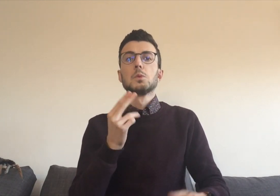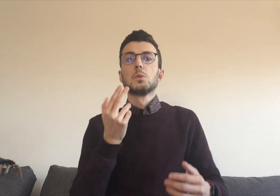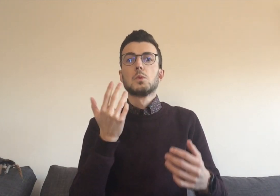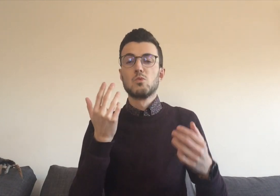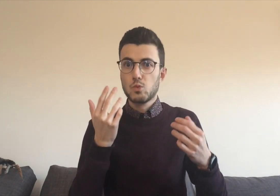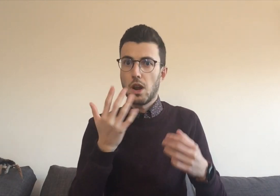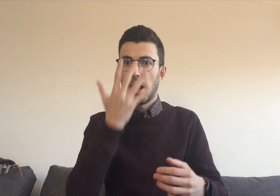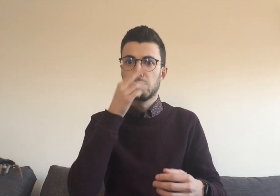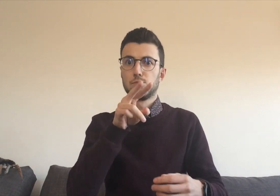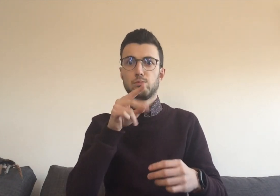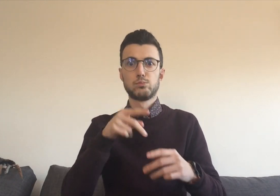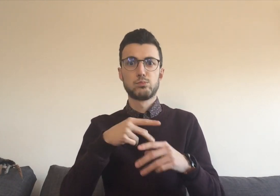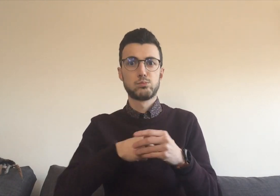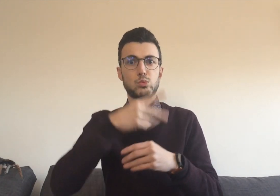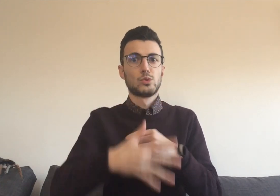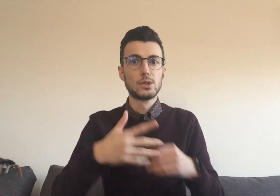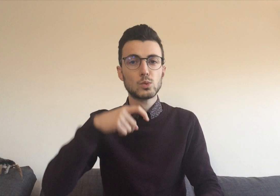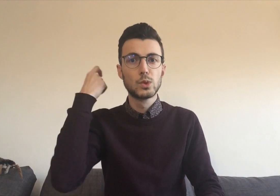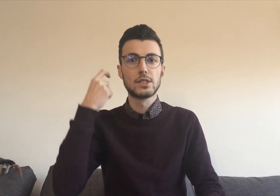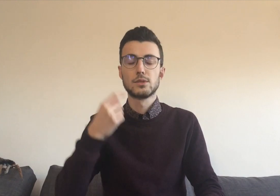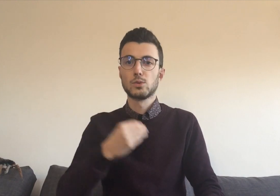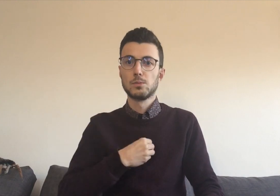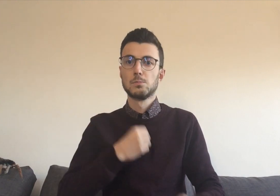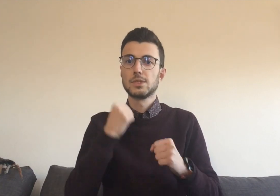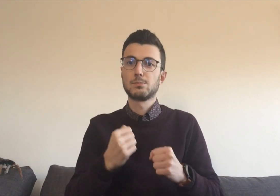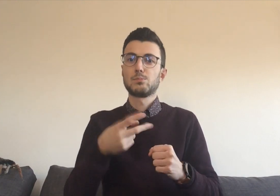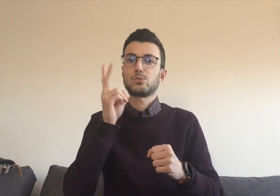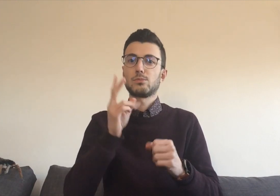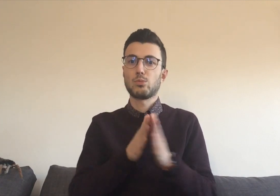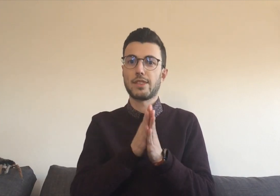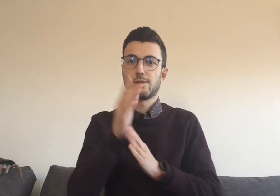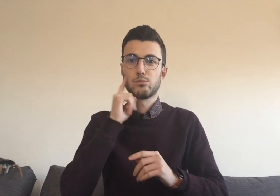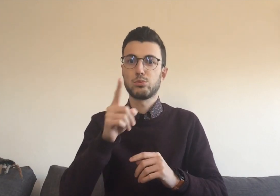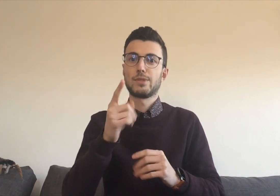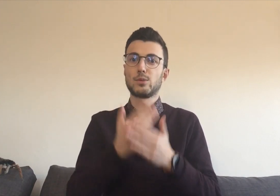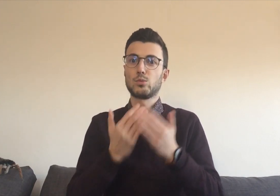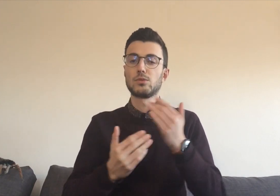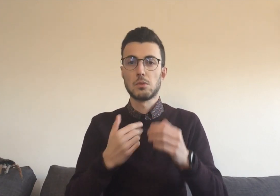Cela semblait un chouette projet et je me disais que ça pourrait me motiver pour mes études